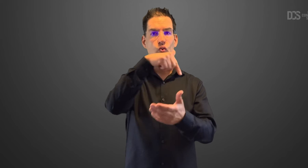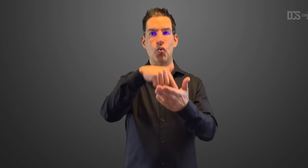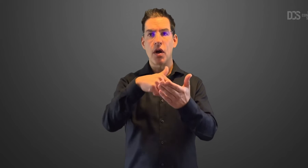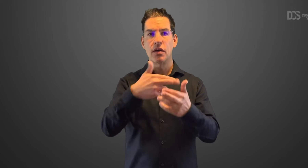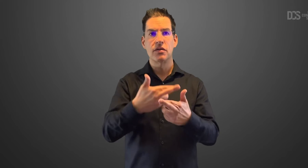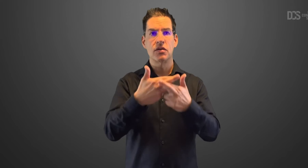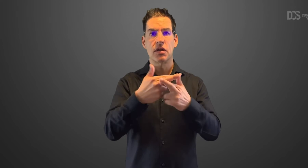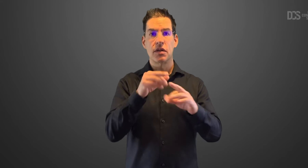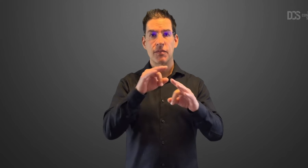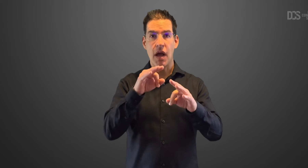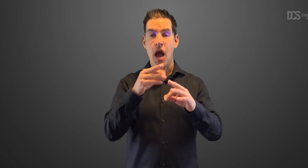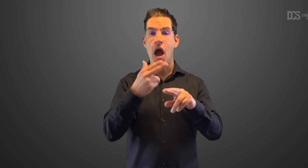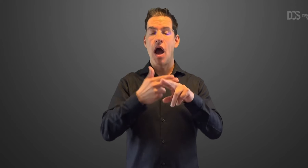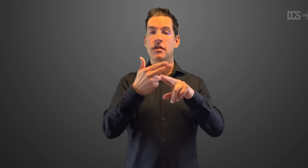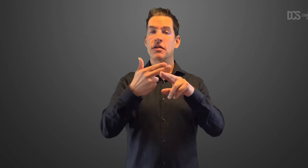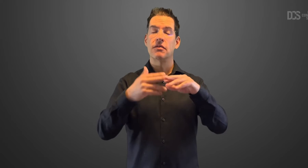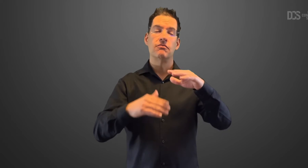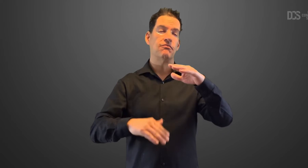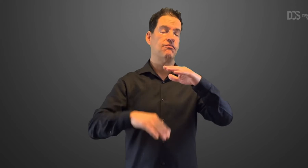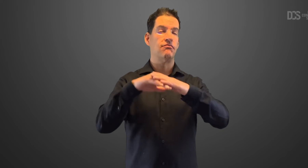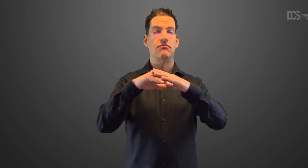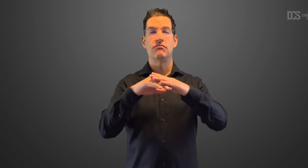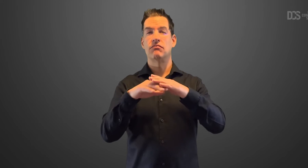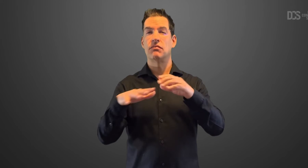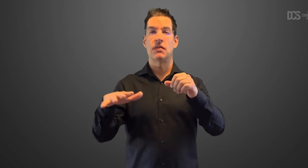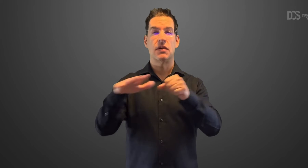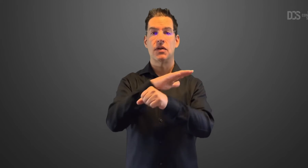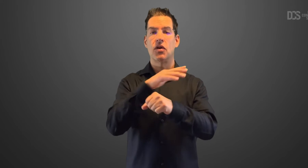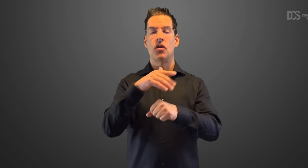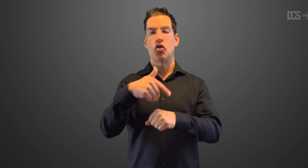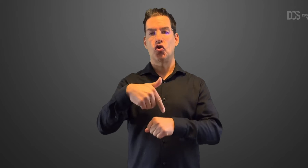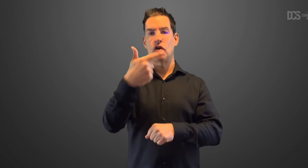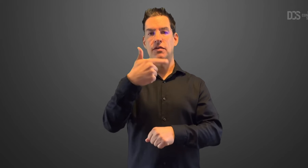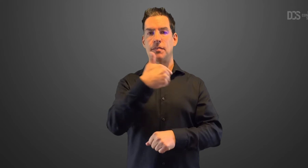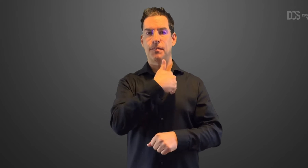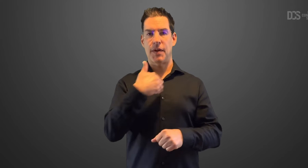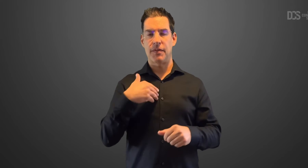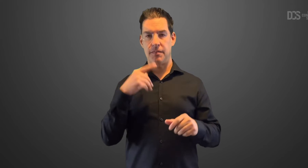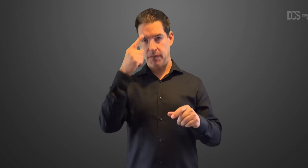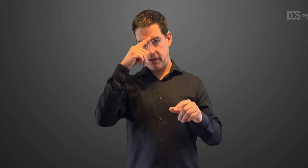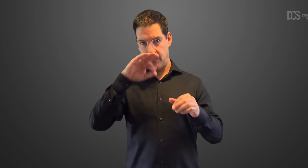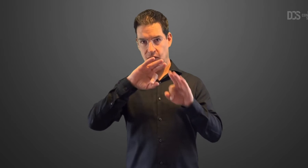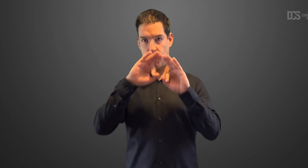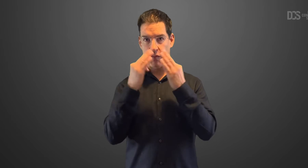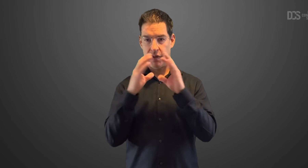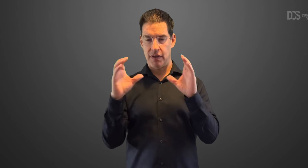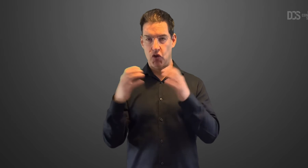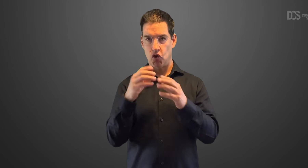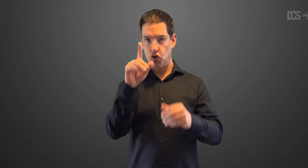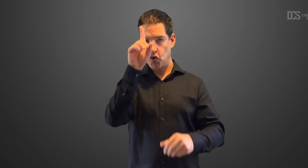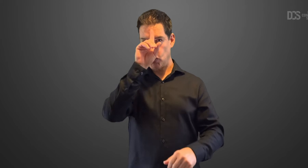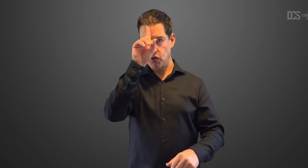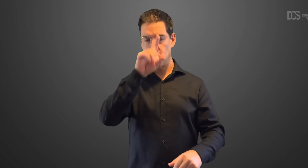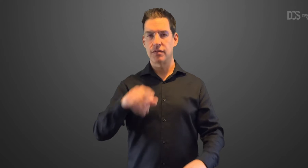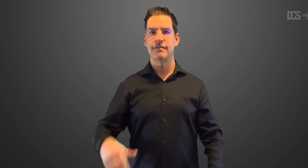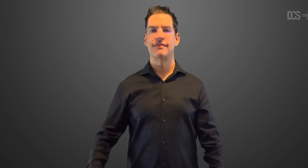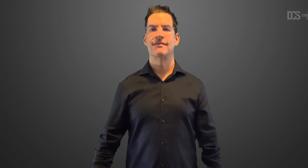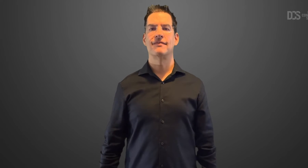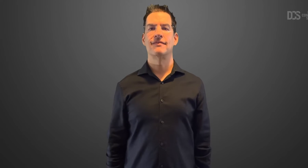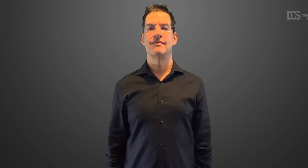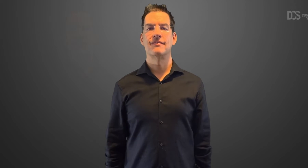hasta alcanzar la cuota máxima de doce miembros del consejo.